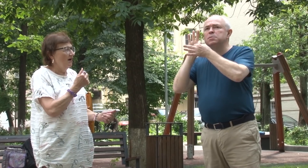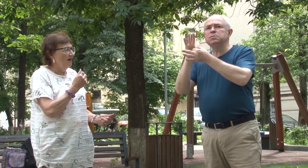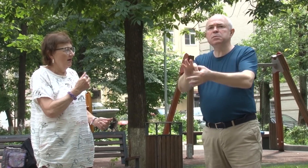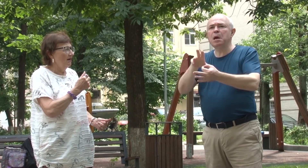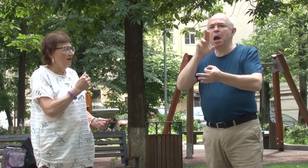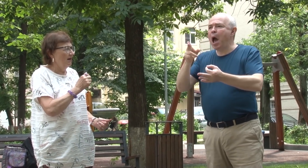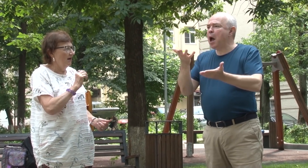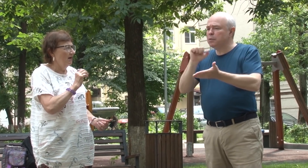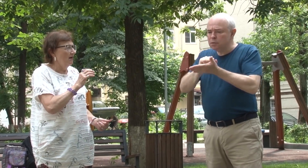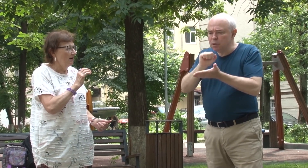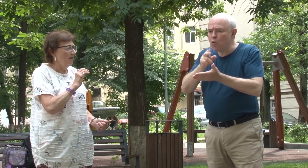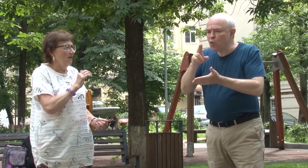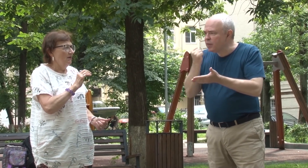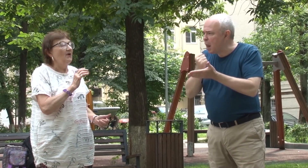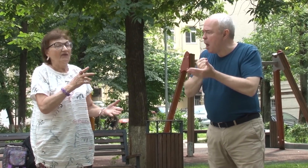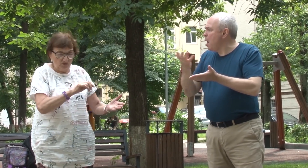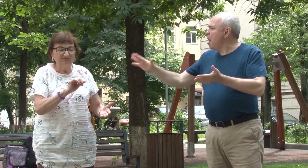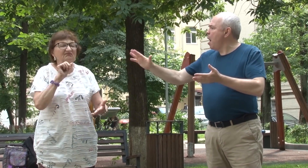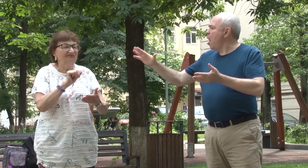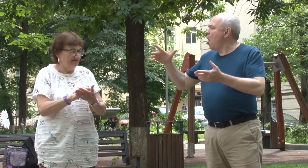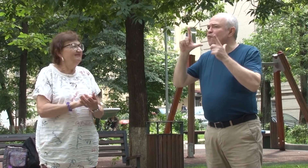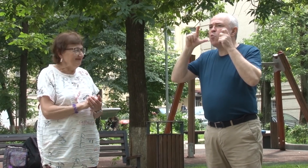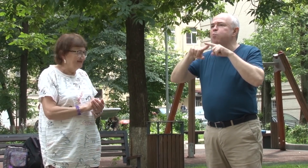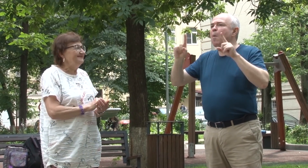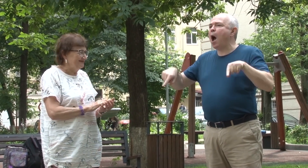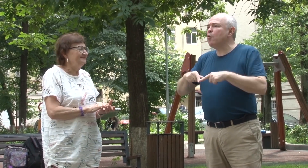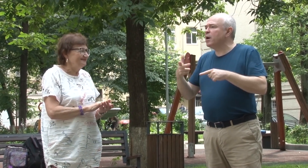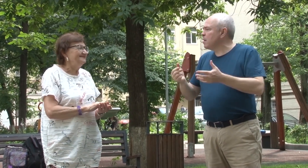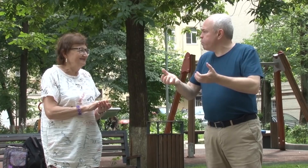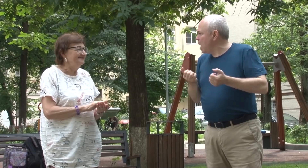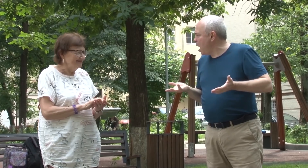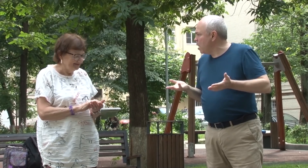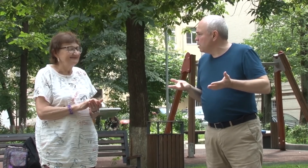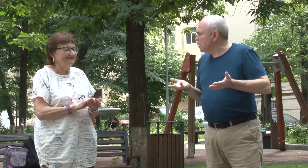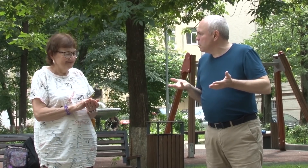Вопрос: кто их делал? Фотобумагу где доставали?